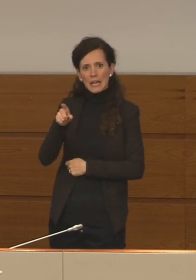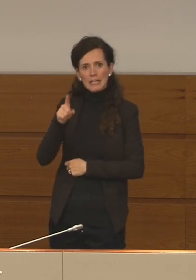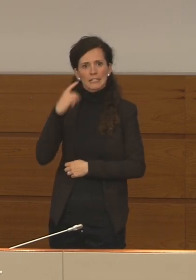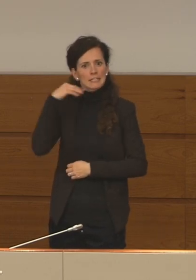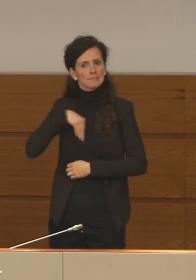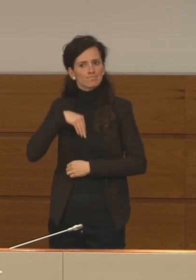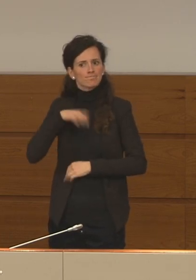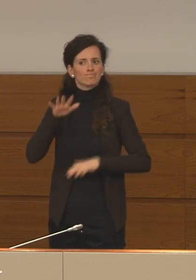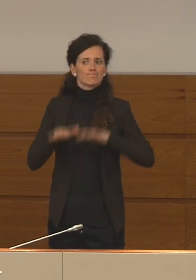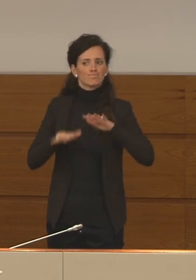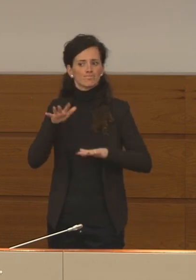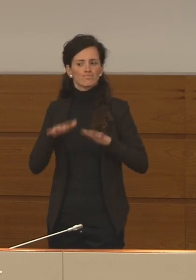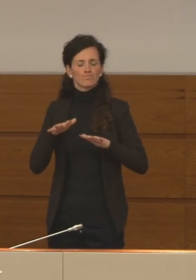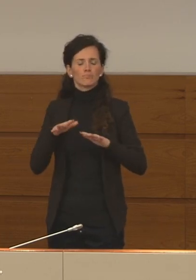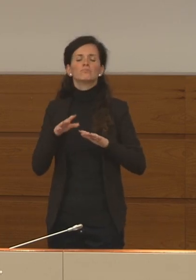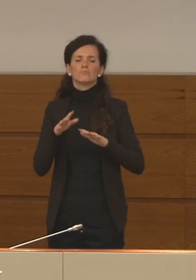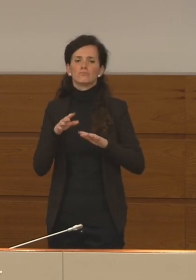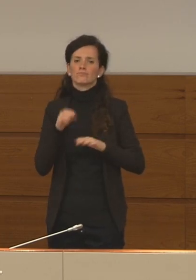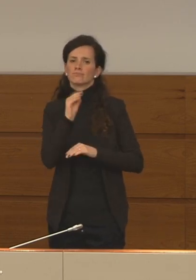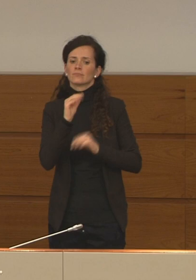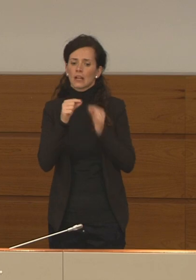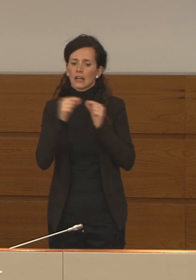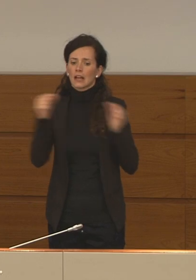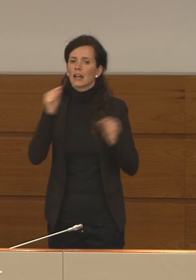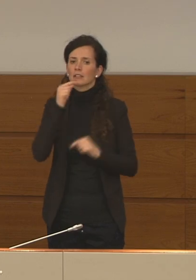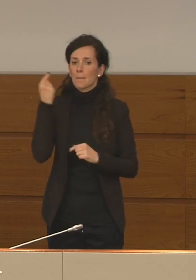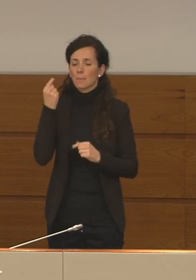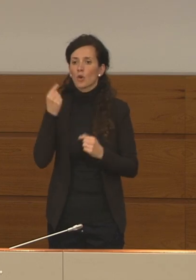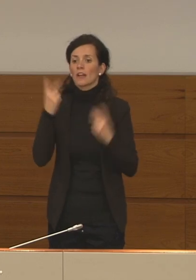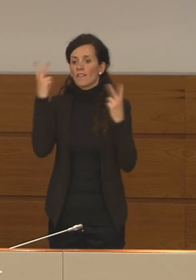adottato questo strumento. Non mi chieda i dettagli perché onestamente non li so.